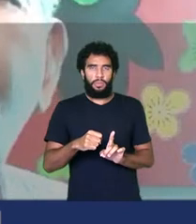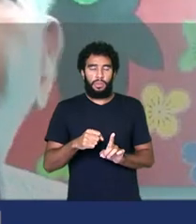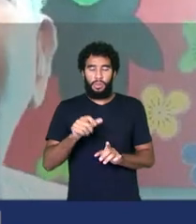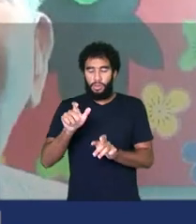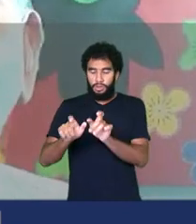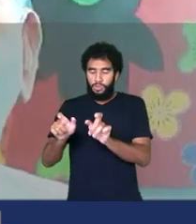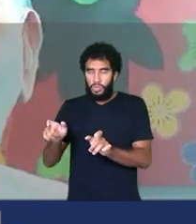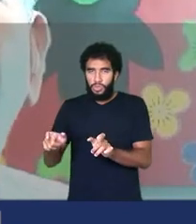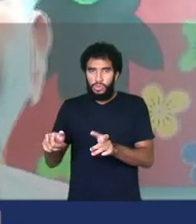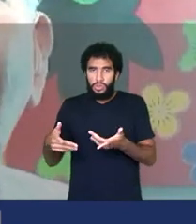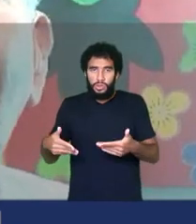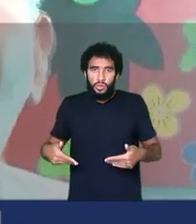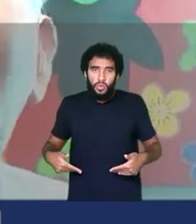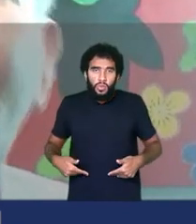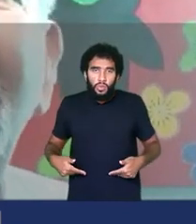DA FOME E ESTE GOVERNO FOI O